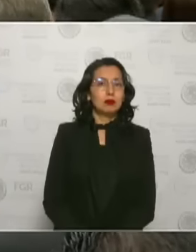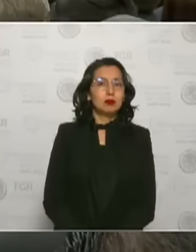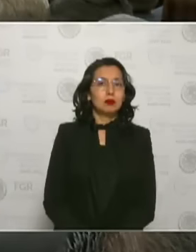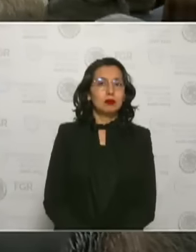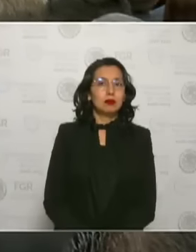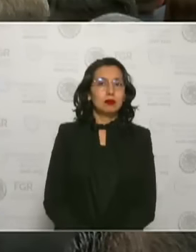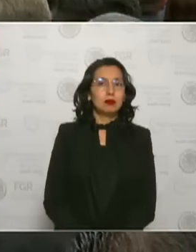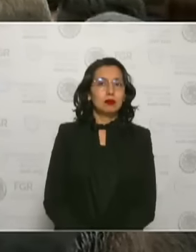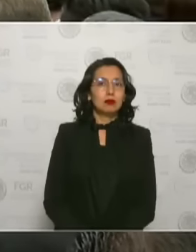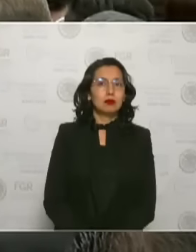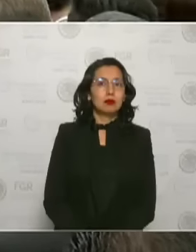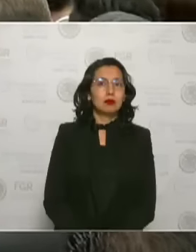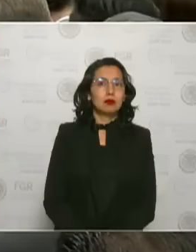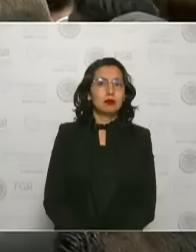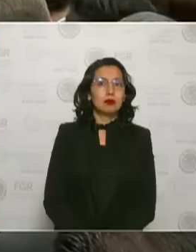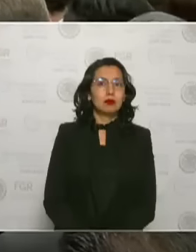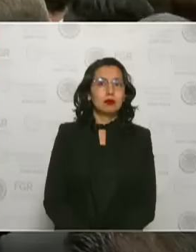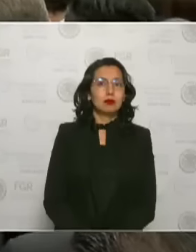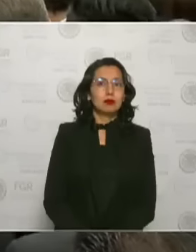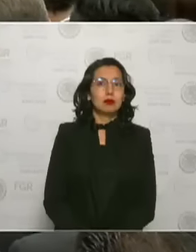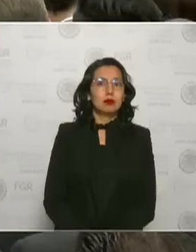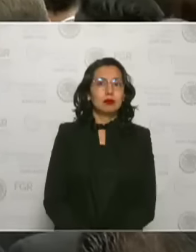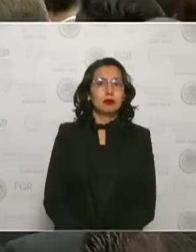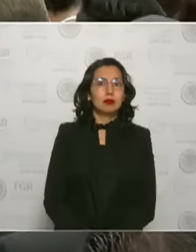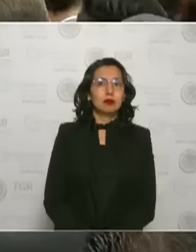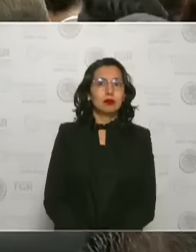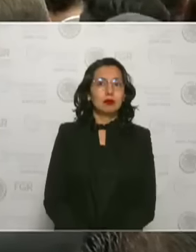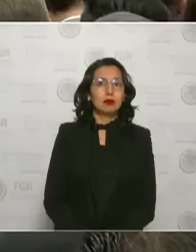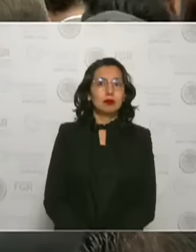Para